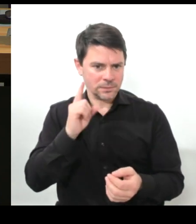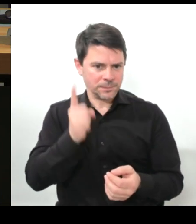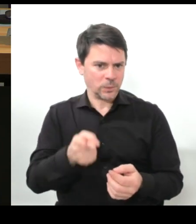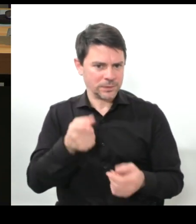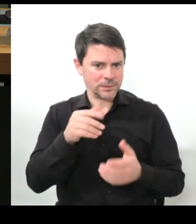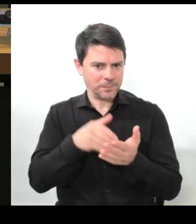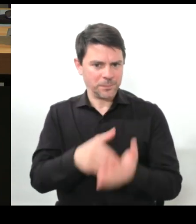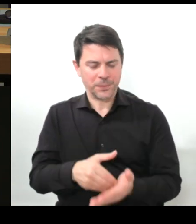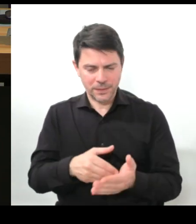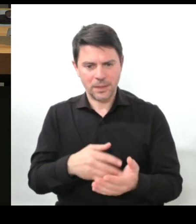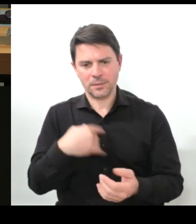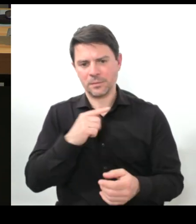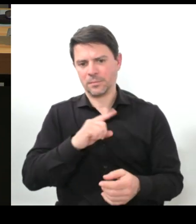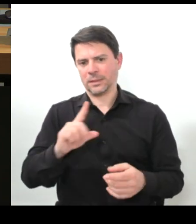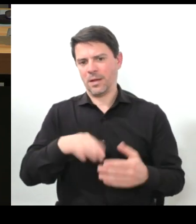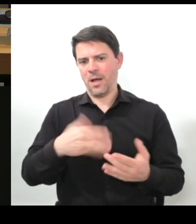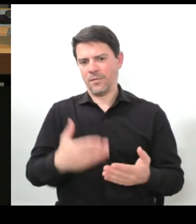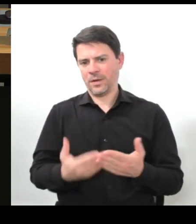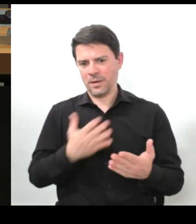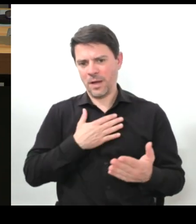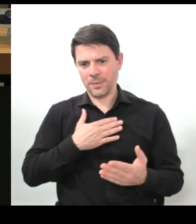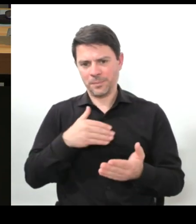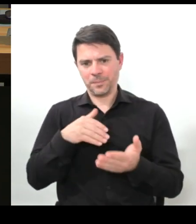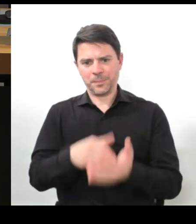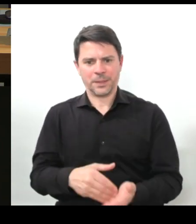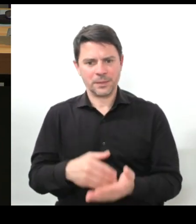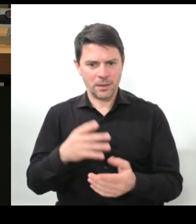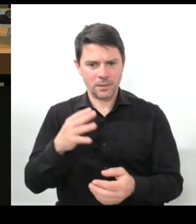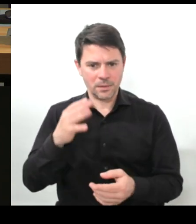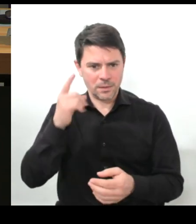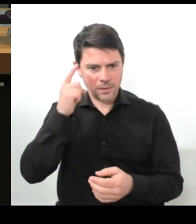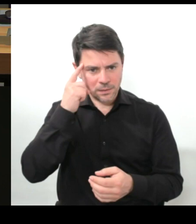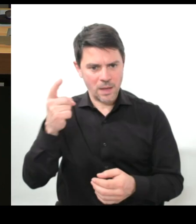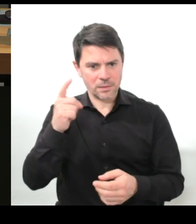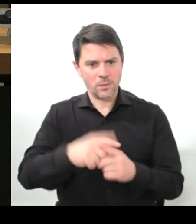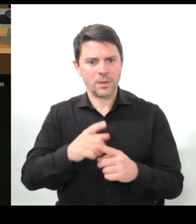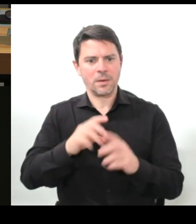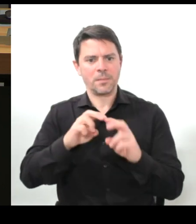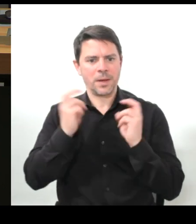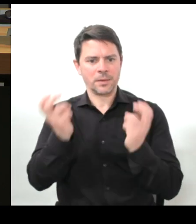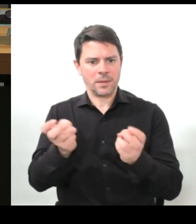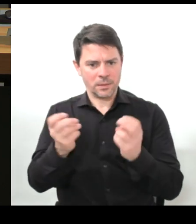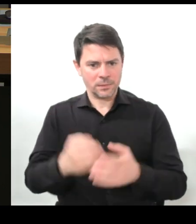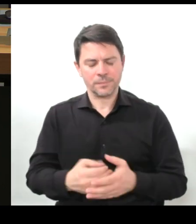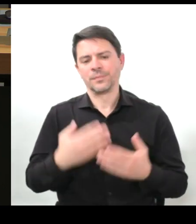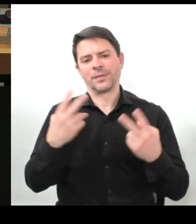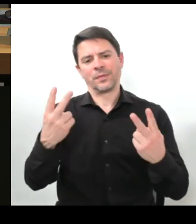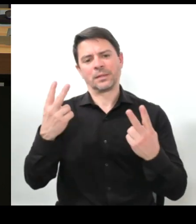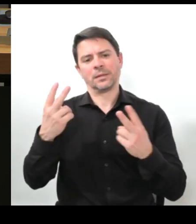doch nicht darum, dass seine Kontrolle ausgeübt werden soll. Dafür gibt es Unterausschüsse und Ausschüsse, die tun Herr Schenke.